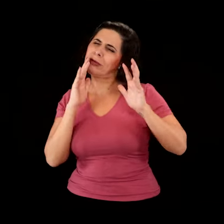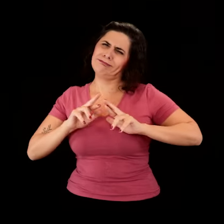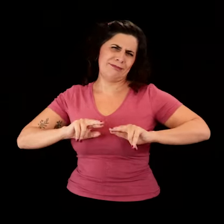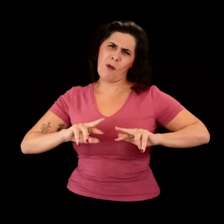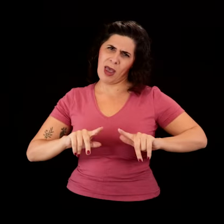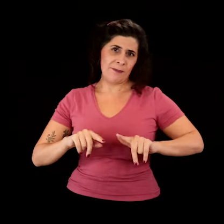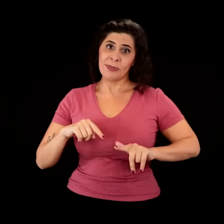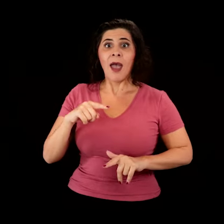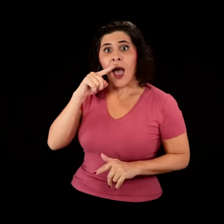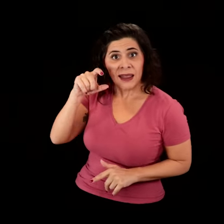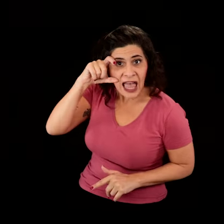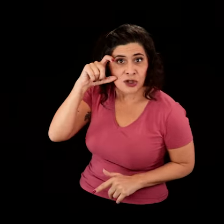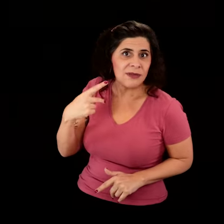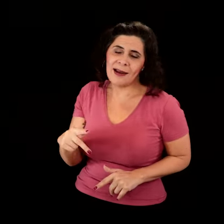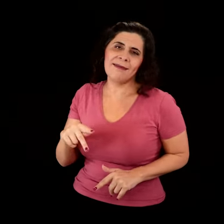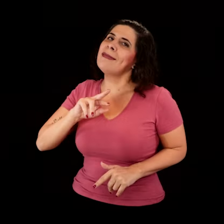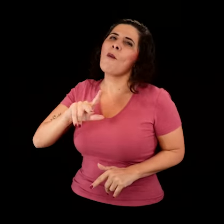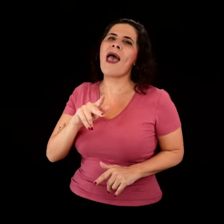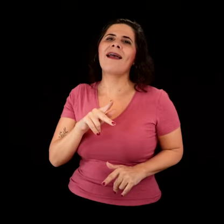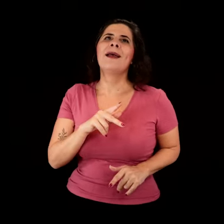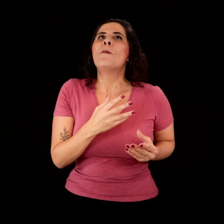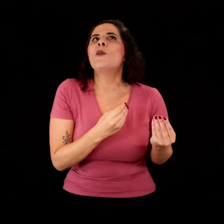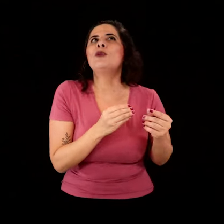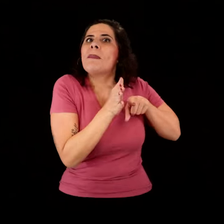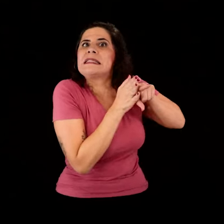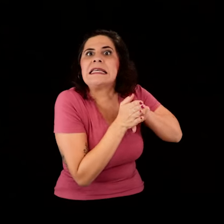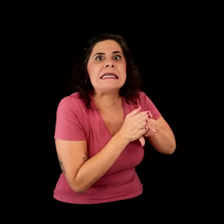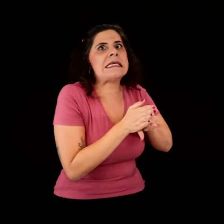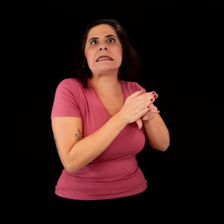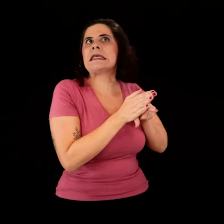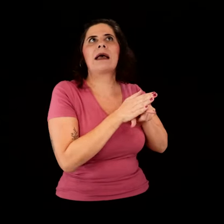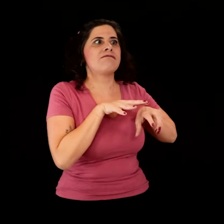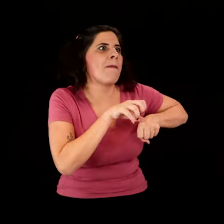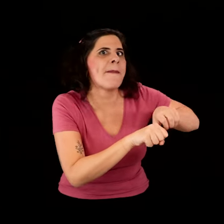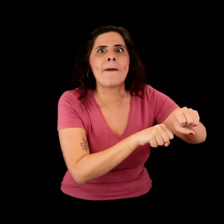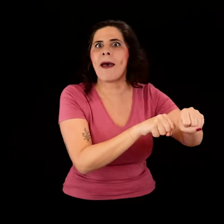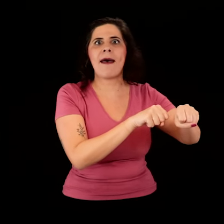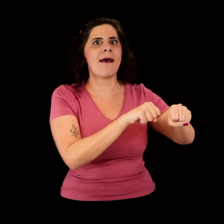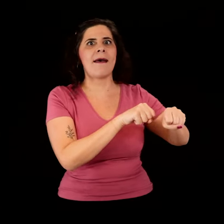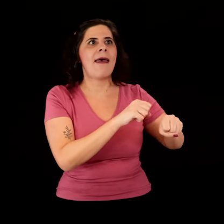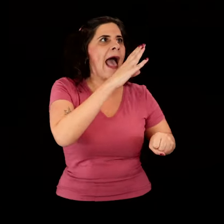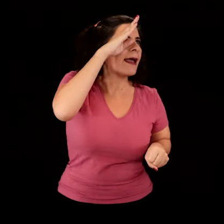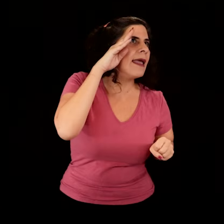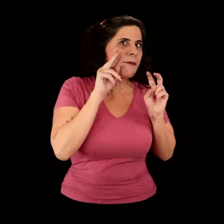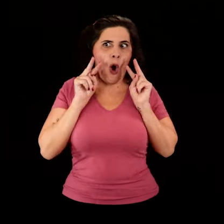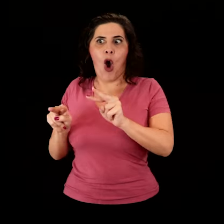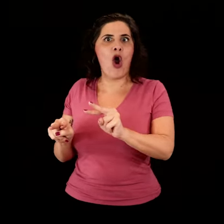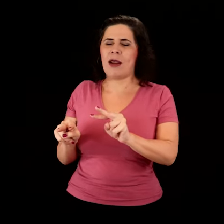coisa que não temos porque, como falei, a arquitetura do Artacho foi muito pouco considerada em termos acadêmicos